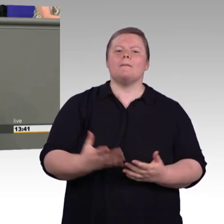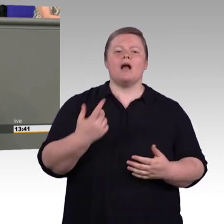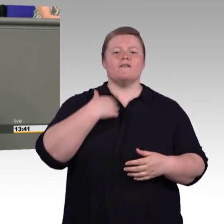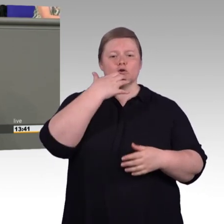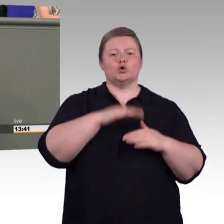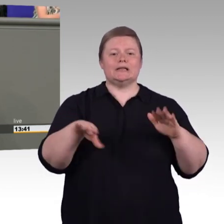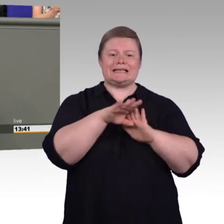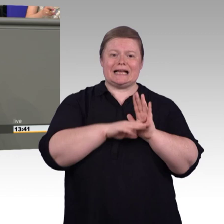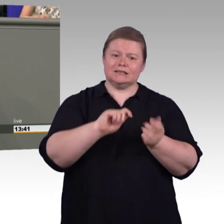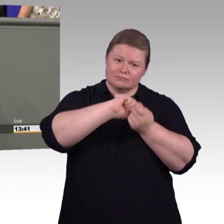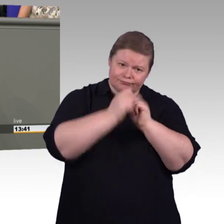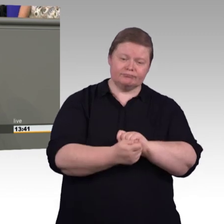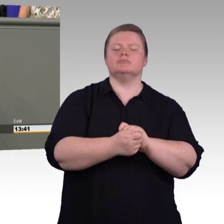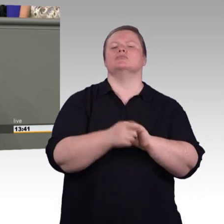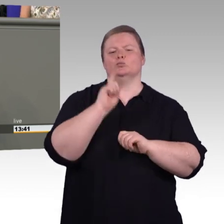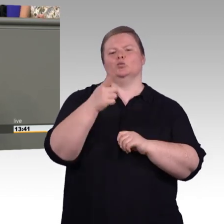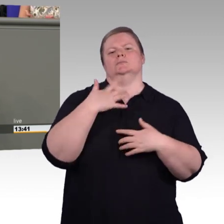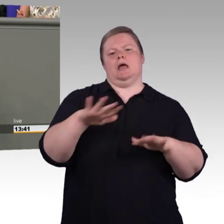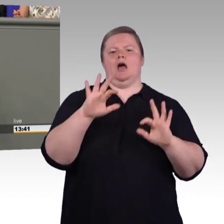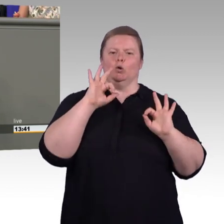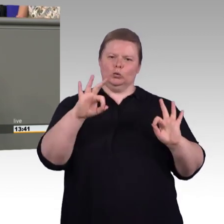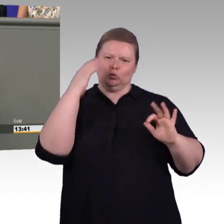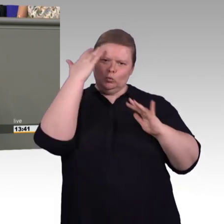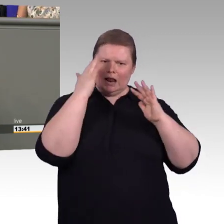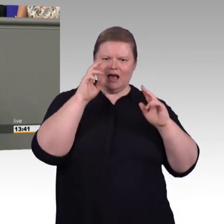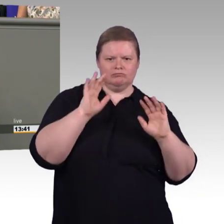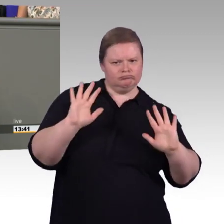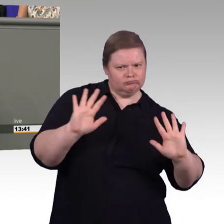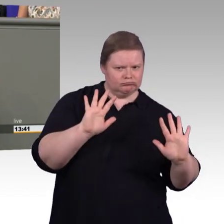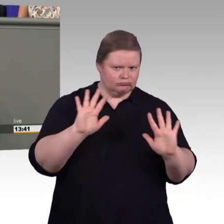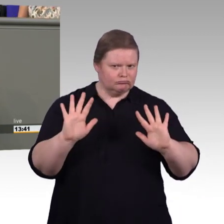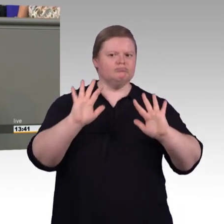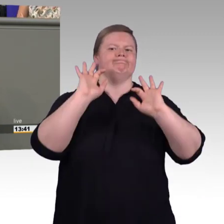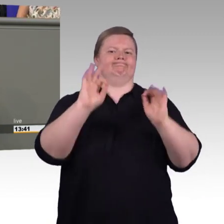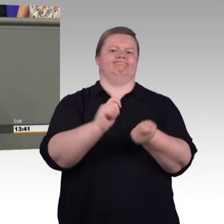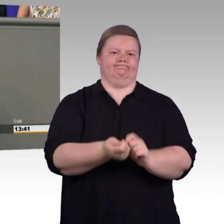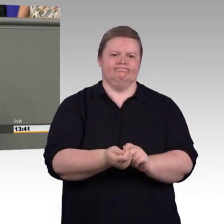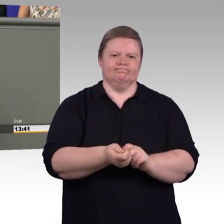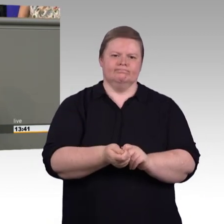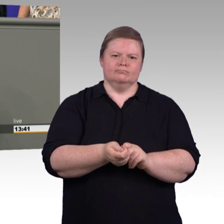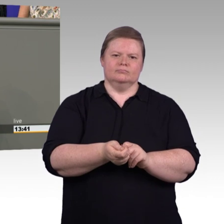Ob es in Artikel 2, wie einige Staatsrechtslehrer vorschlagen, oder im Artikel 6. Und ich glaube es muss genau dorthin,